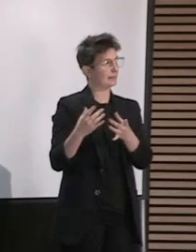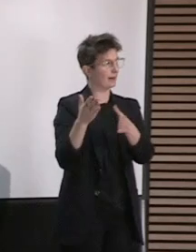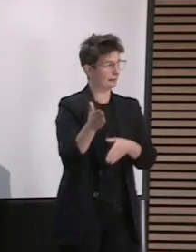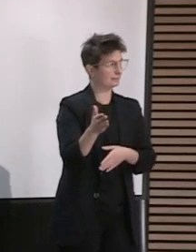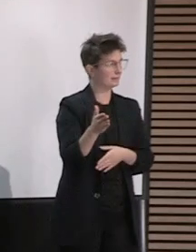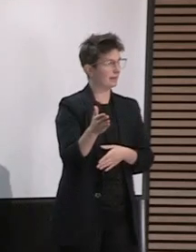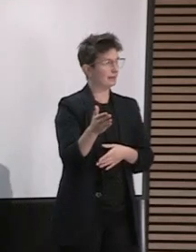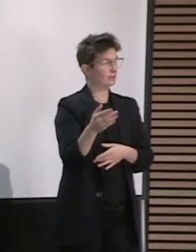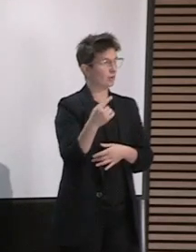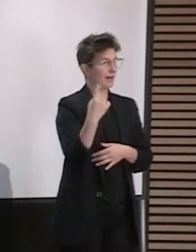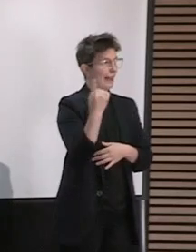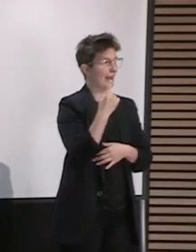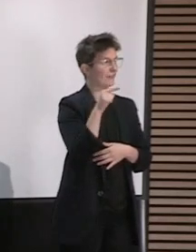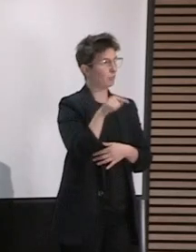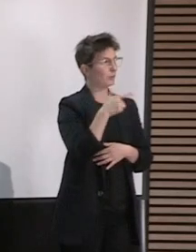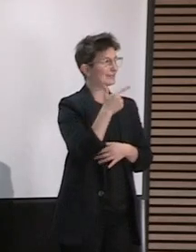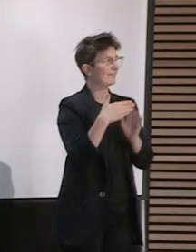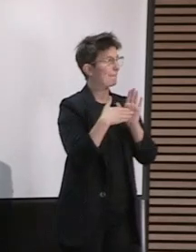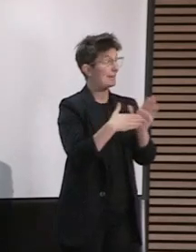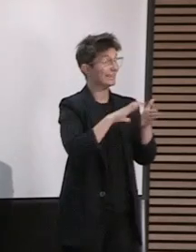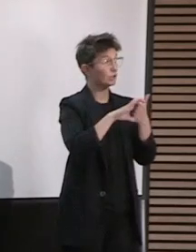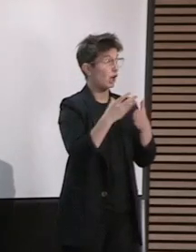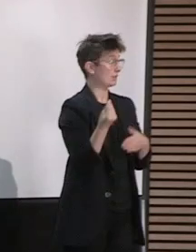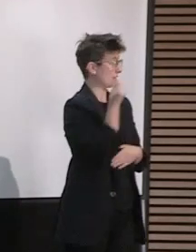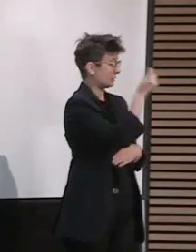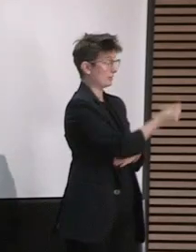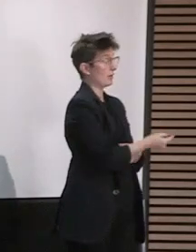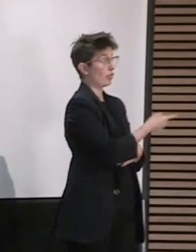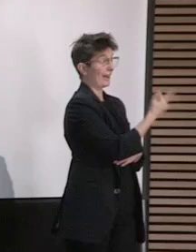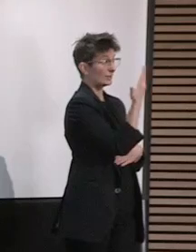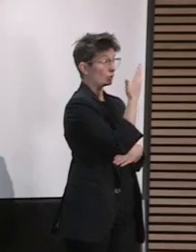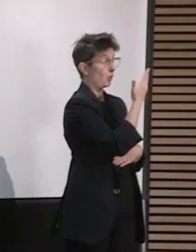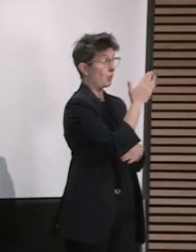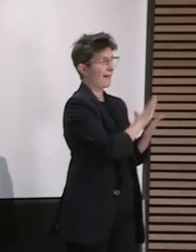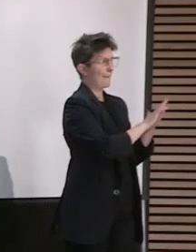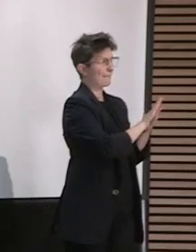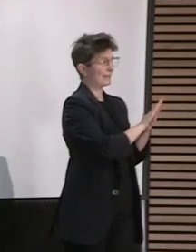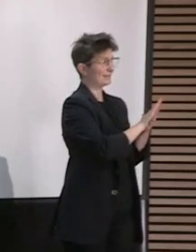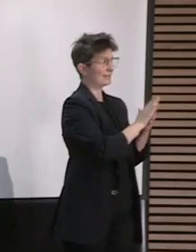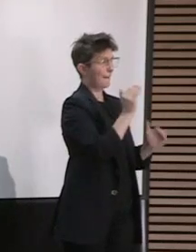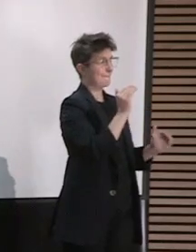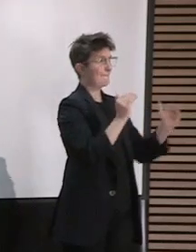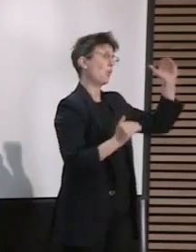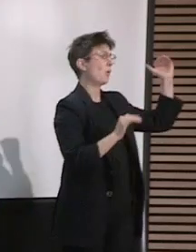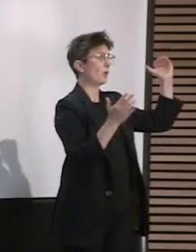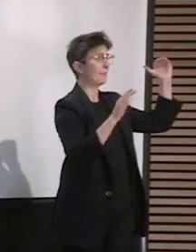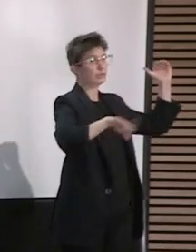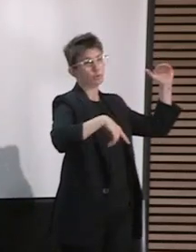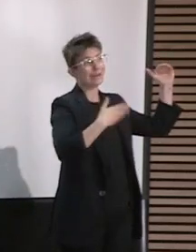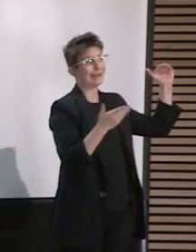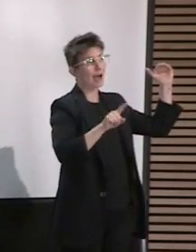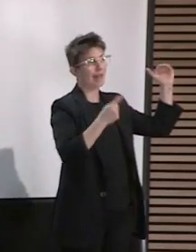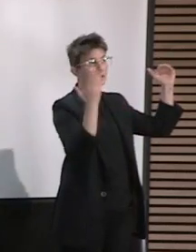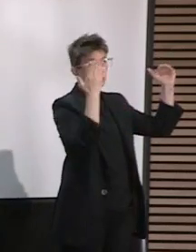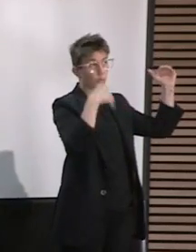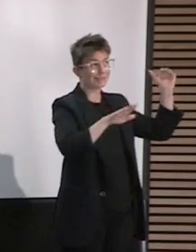kore e tika? Mena whakapau koe$